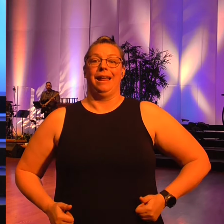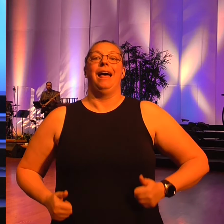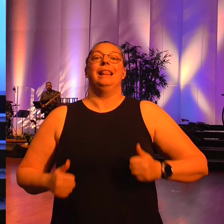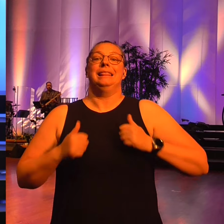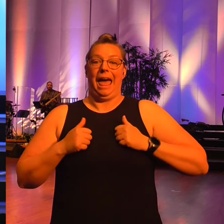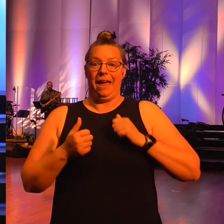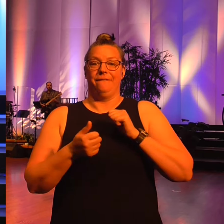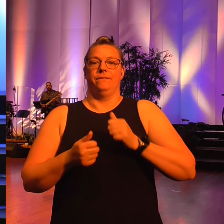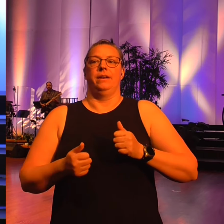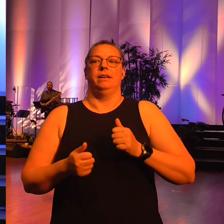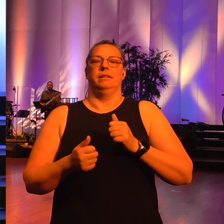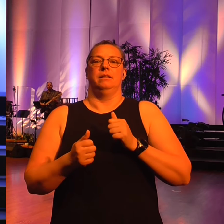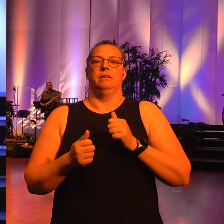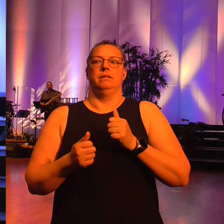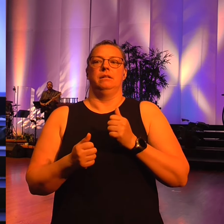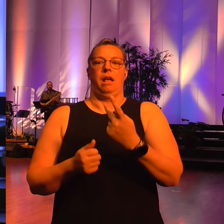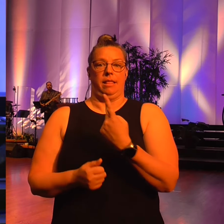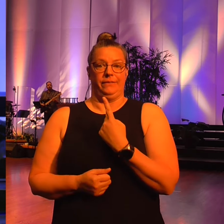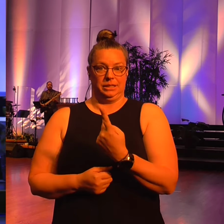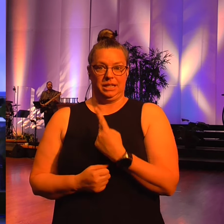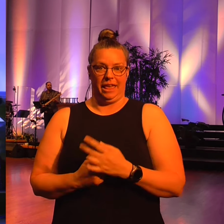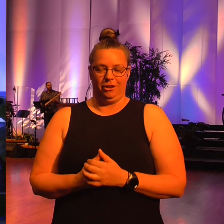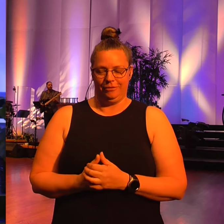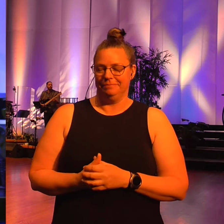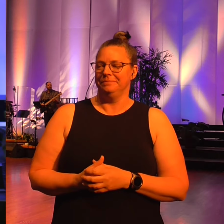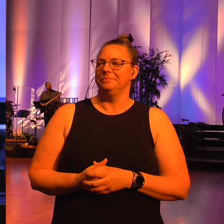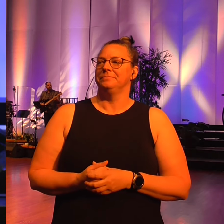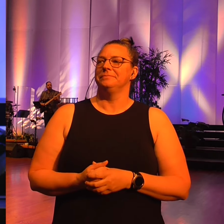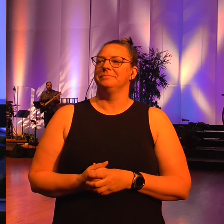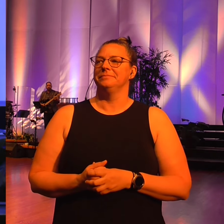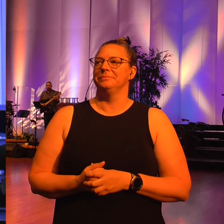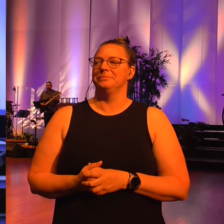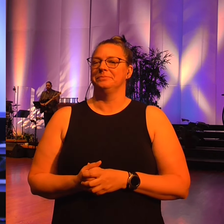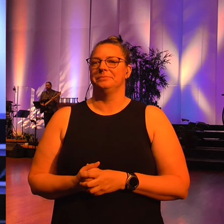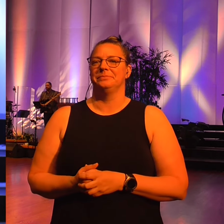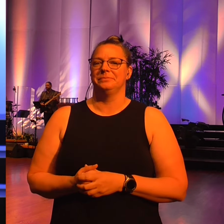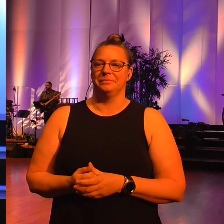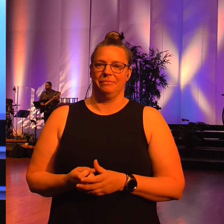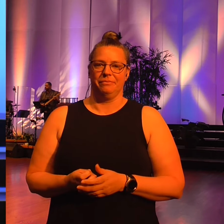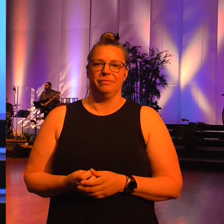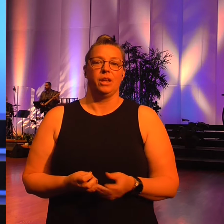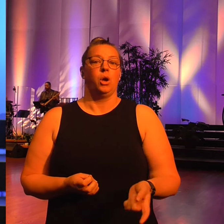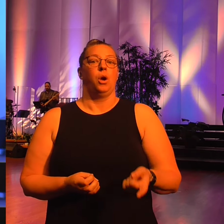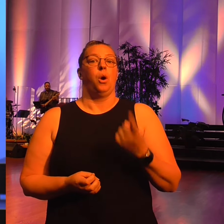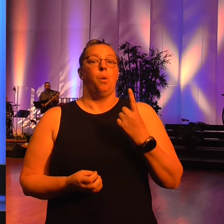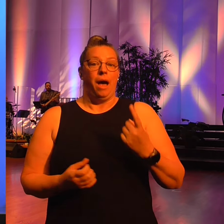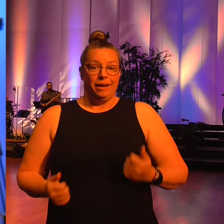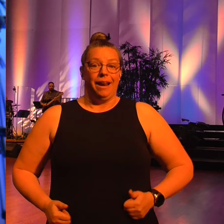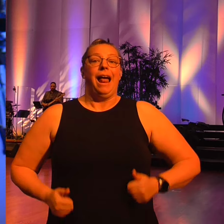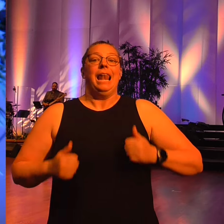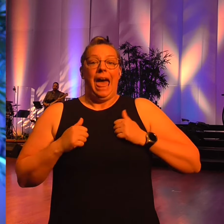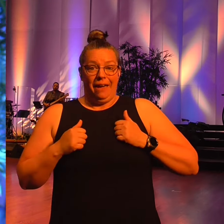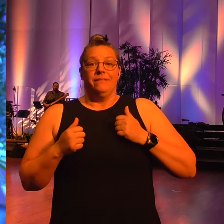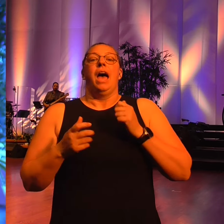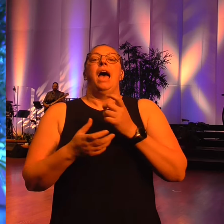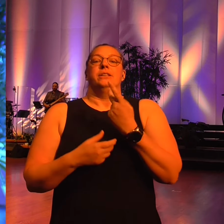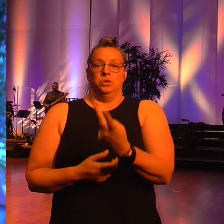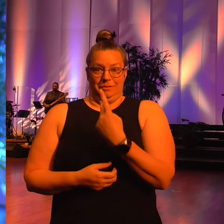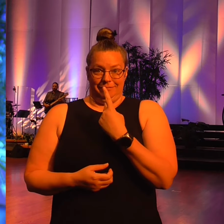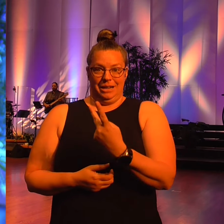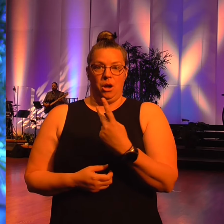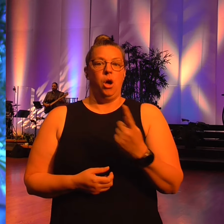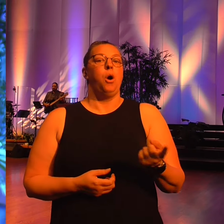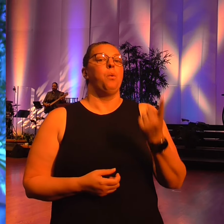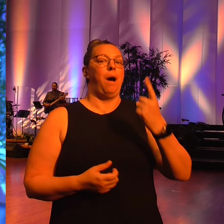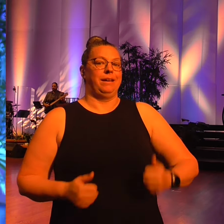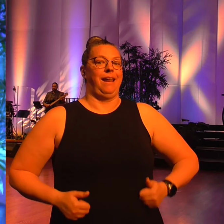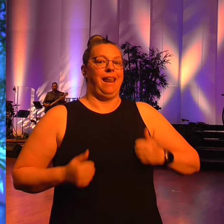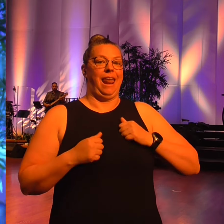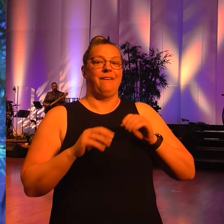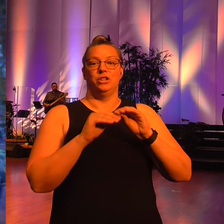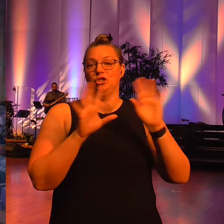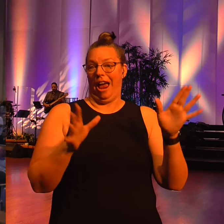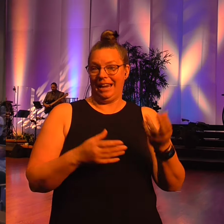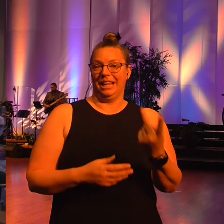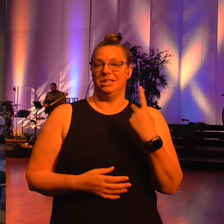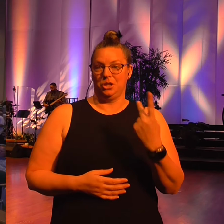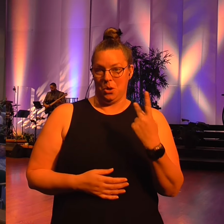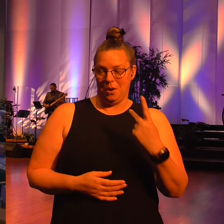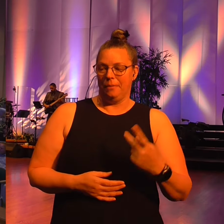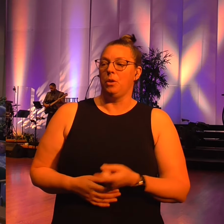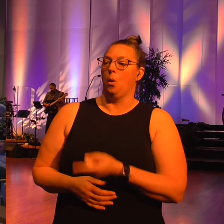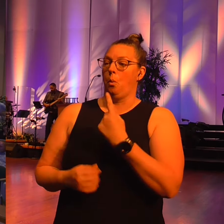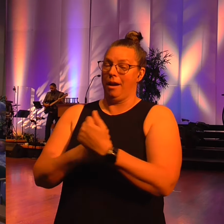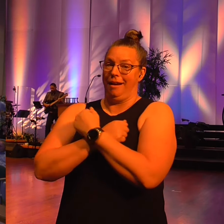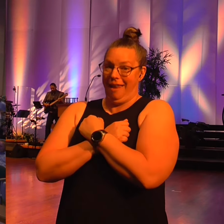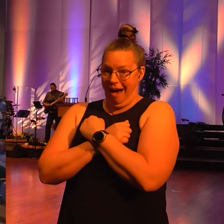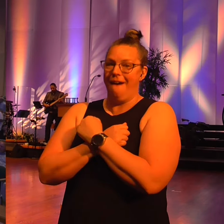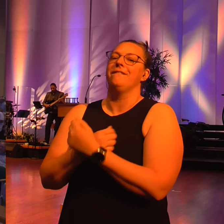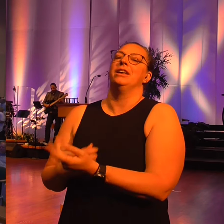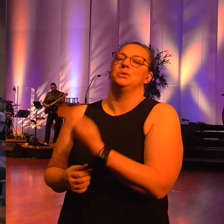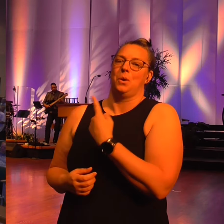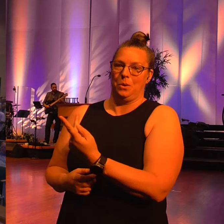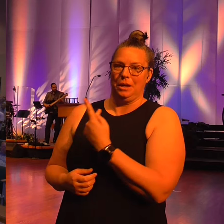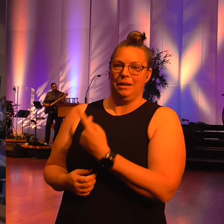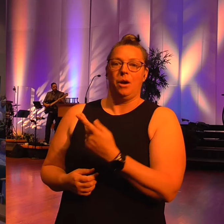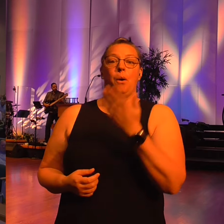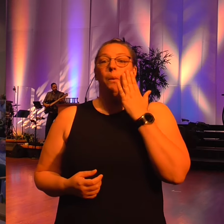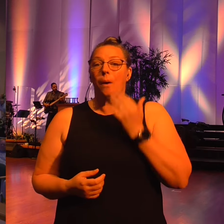yo Una vida somos tú y yo Una luz brillando como tú y yo Un amor amando somos tú y yo Dios es todo lo que